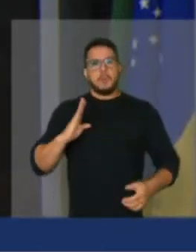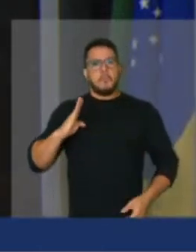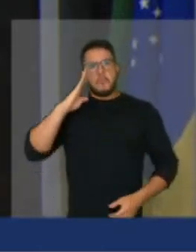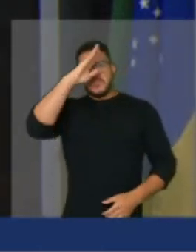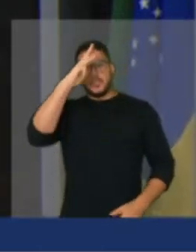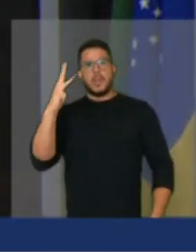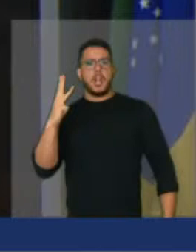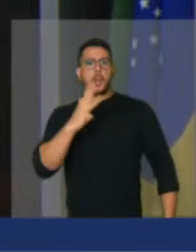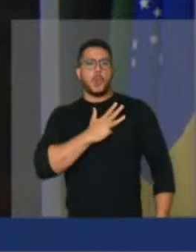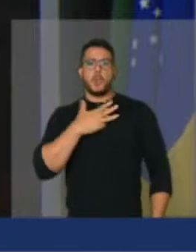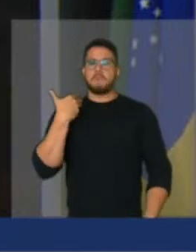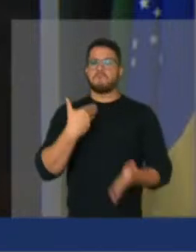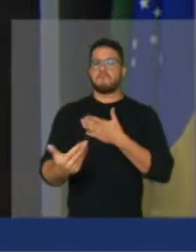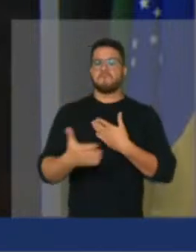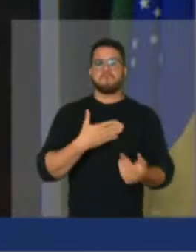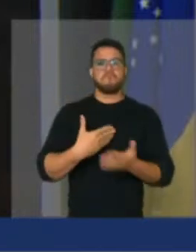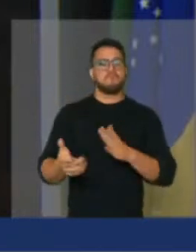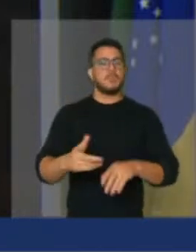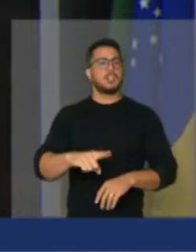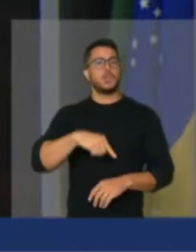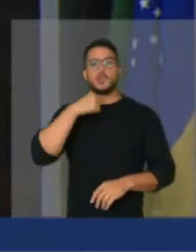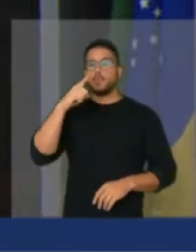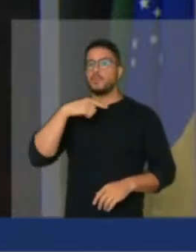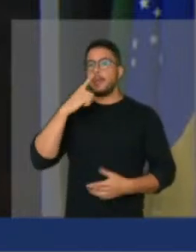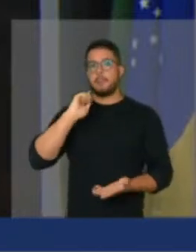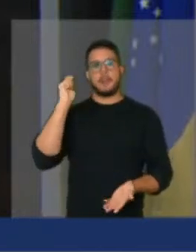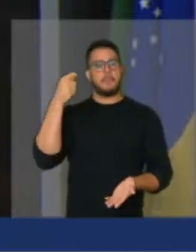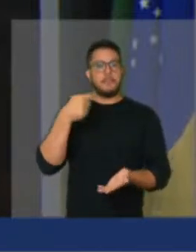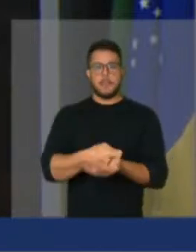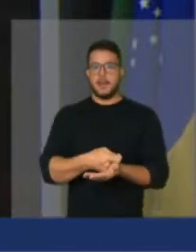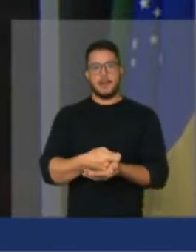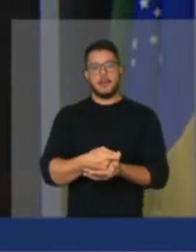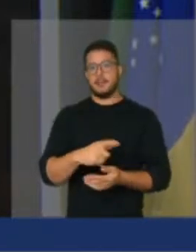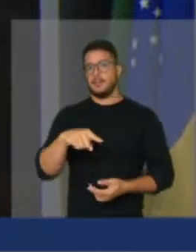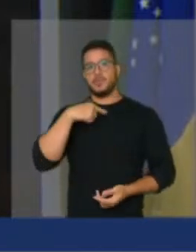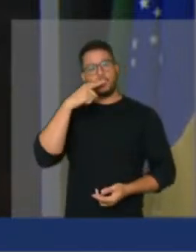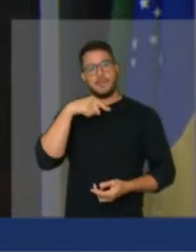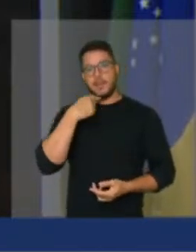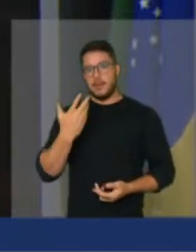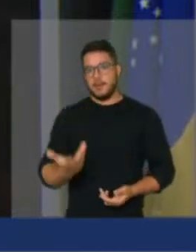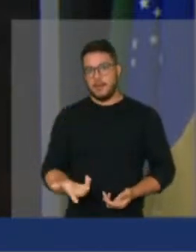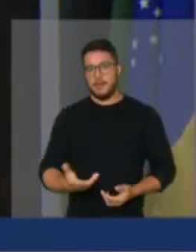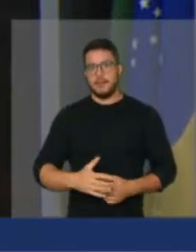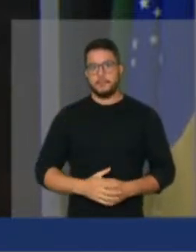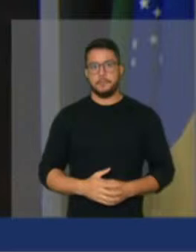ESSA CONTA, NINGUÉM VAI CONSEGUIR RESOLVER ESSE ORÇAMENTO QUE VAI SER ESTOURADO COM A APROVAÇÃO DESSA PEC QUE O PRESIDENTE DA CASA FAZ QUESTÃO DE ACELERAR